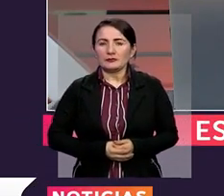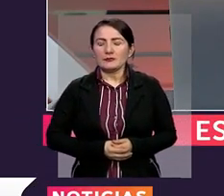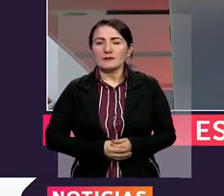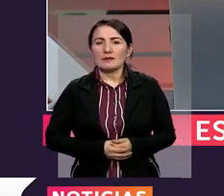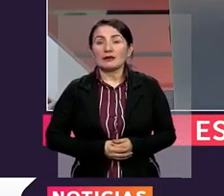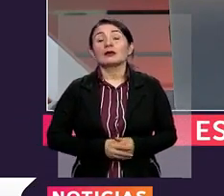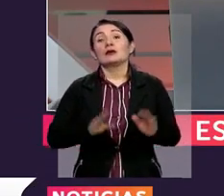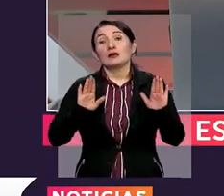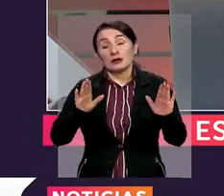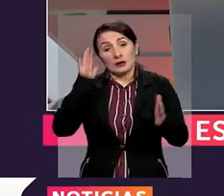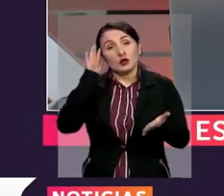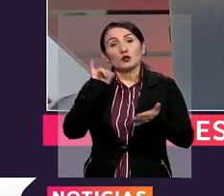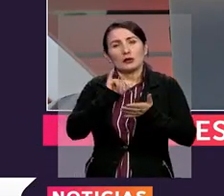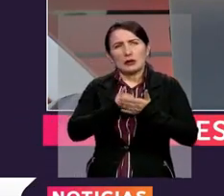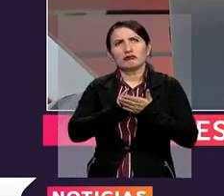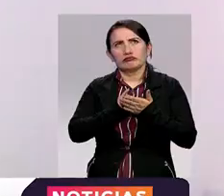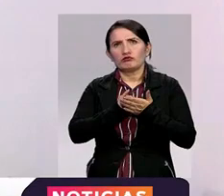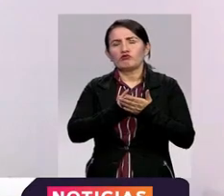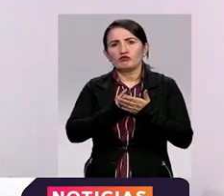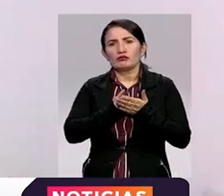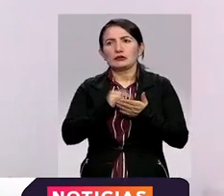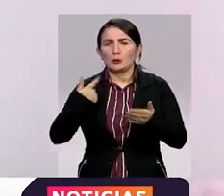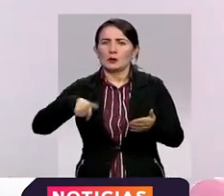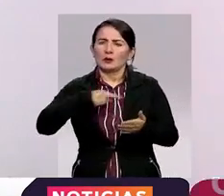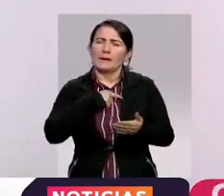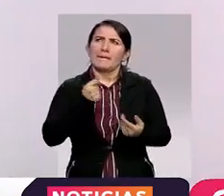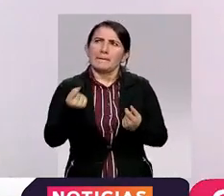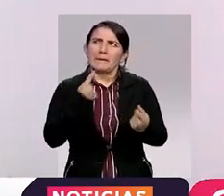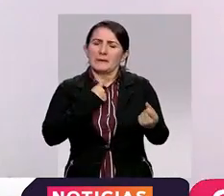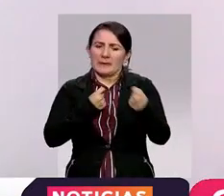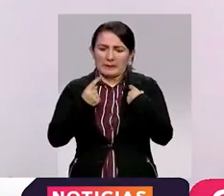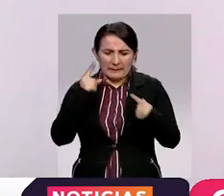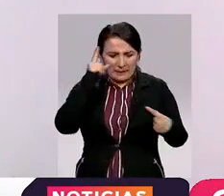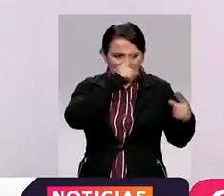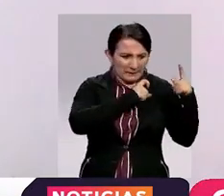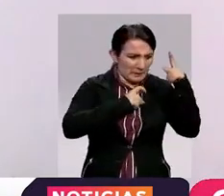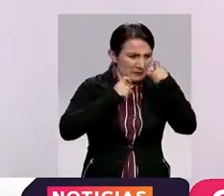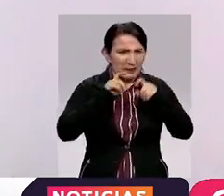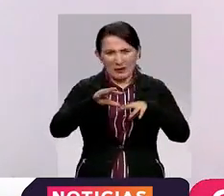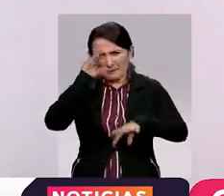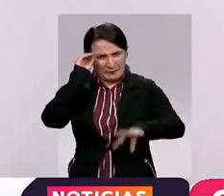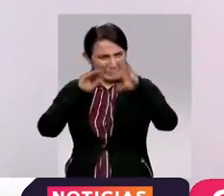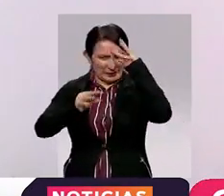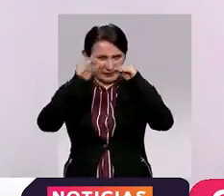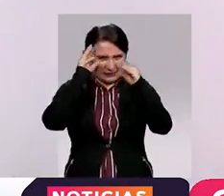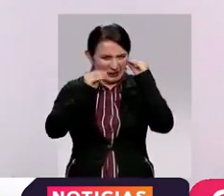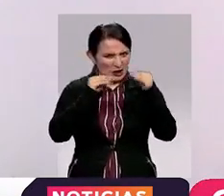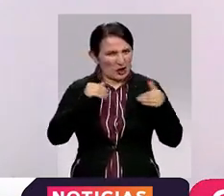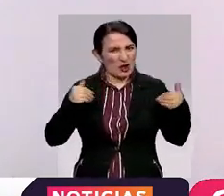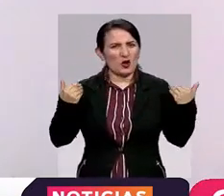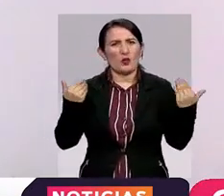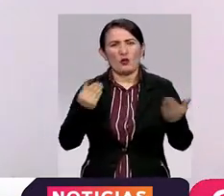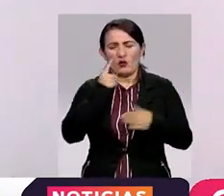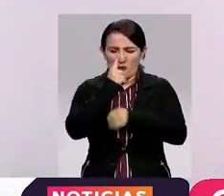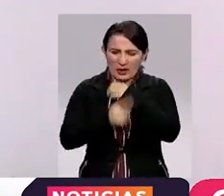¿QUé HA PASADO UN AñO DESPUéS? ¿QUé SON ESA LECCIONES APRENDIDAS? ¿QUé NOS HA DEJADO